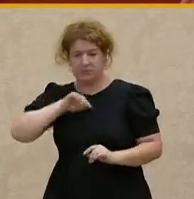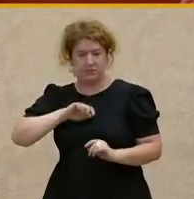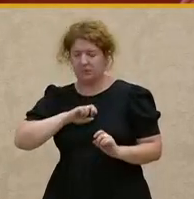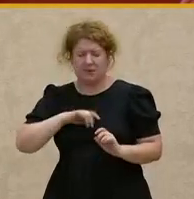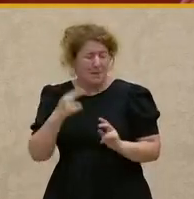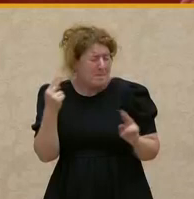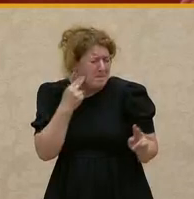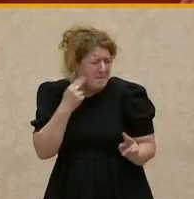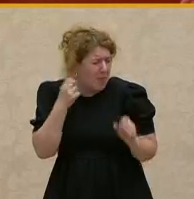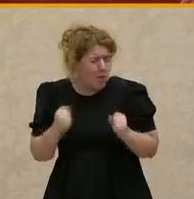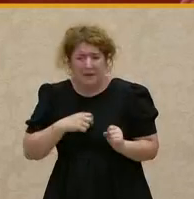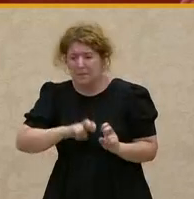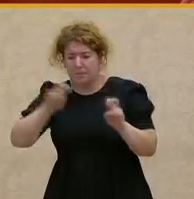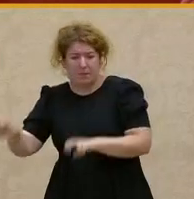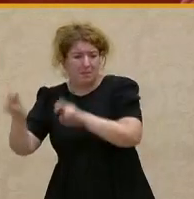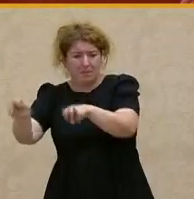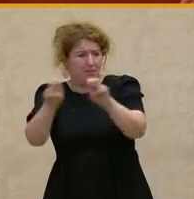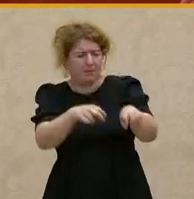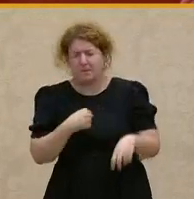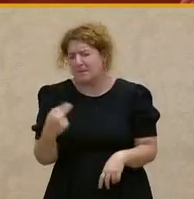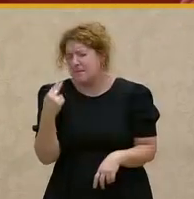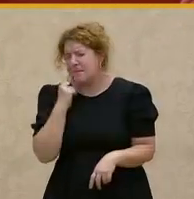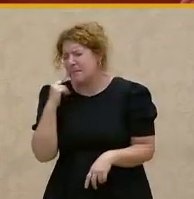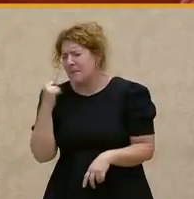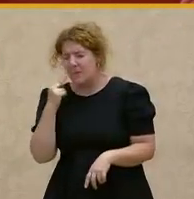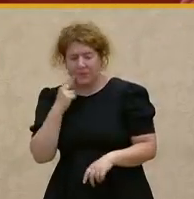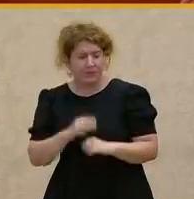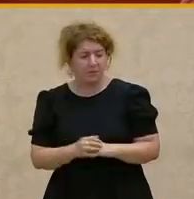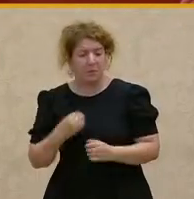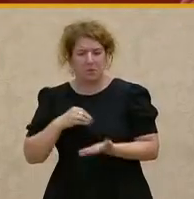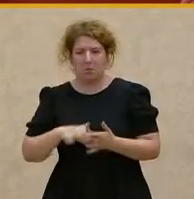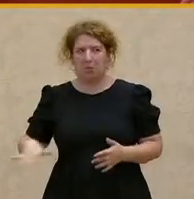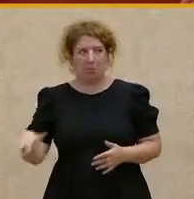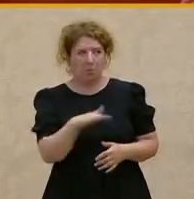Cada espacio es desconcertante. A veces me encuentro en un nuevo espacio sin saber ni